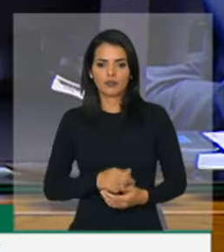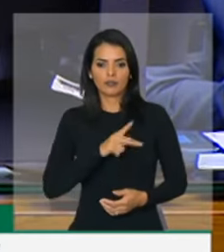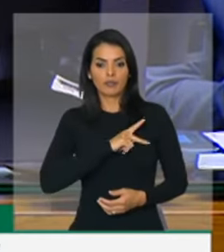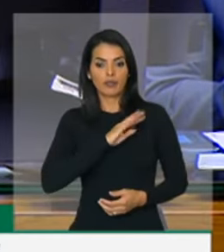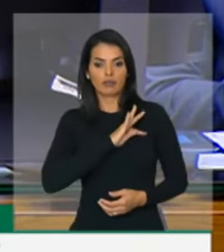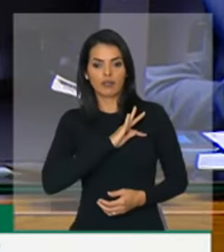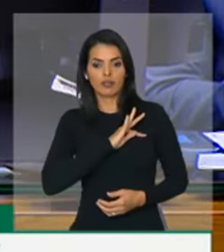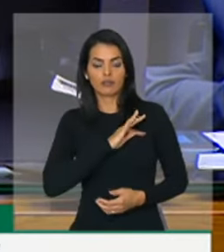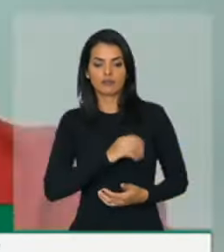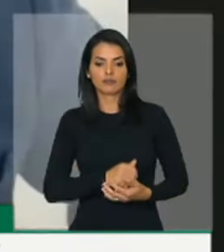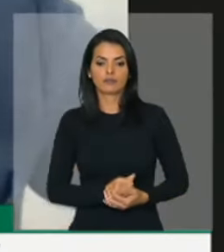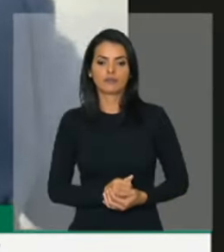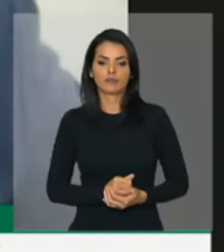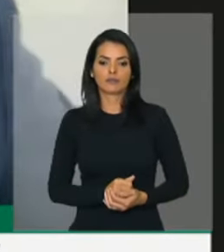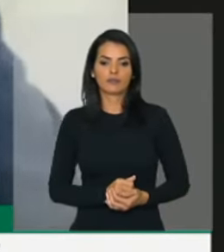[DEP. JORGE SOLA]: